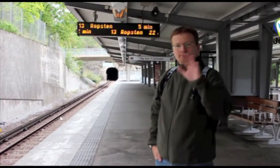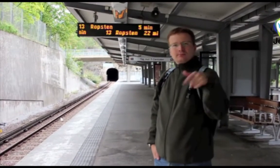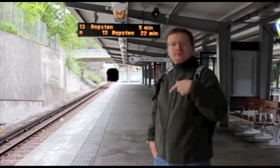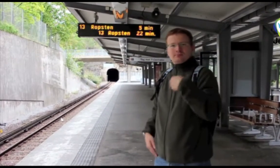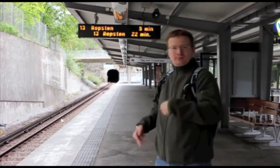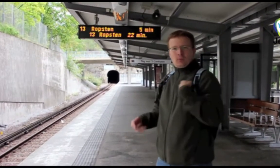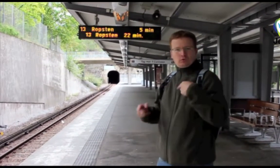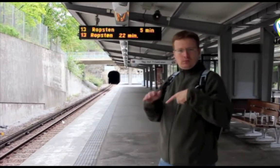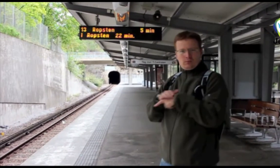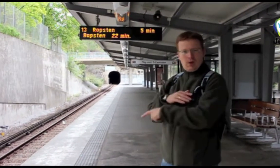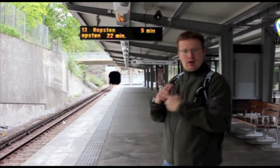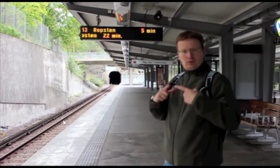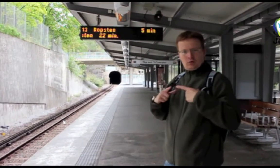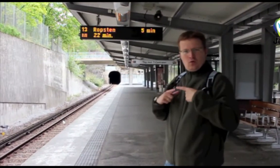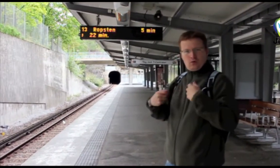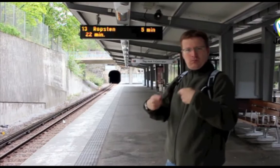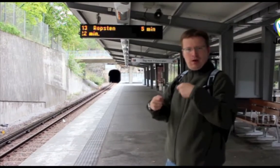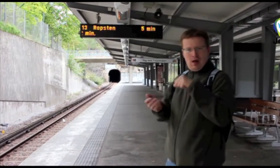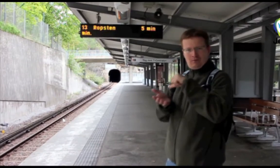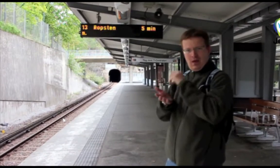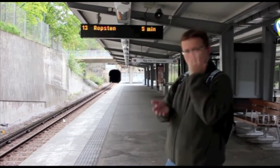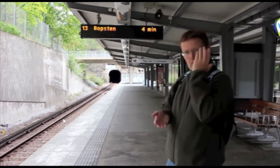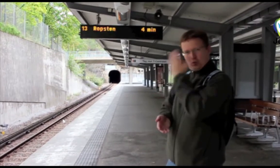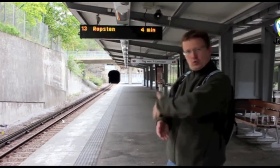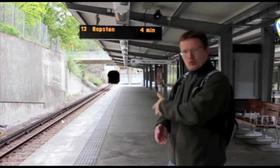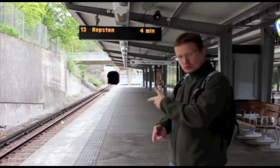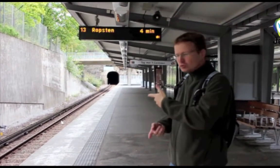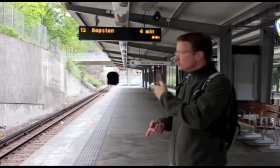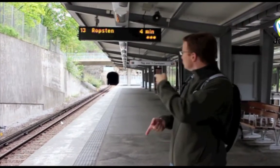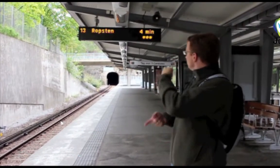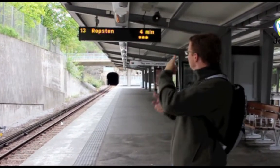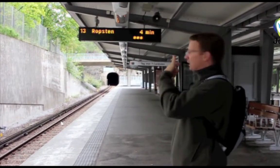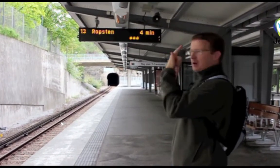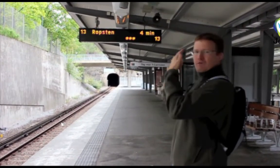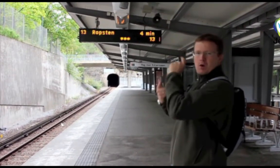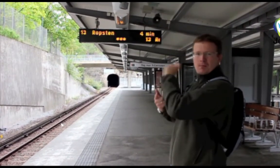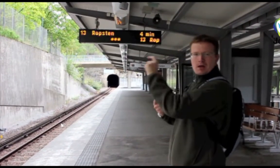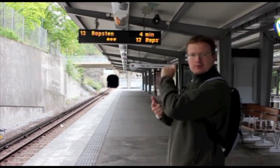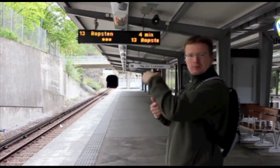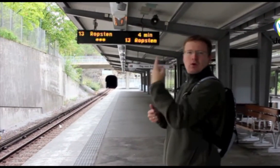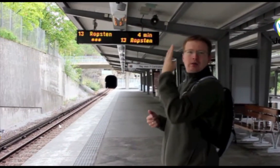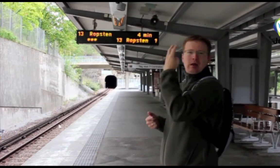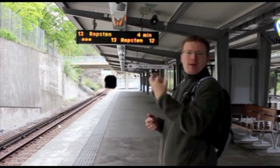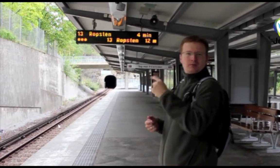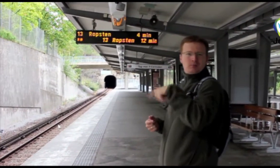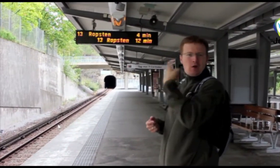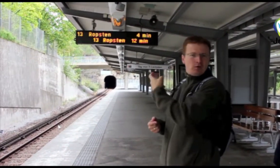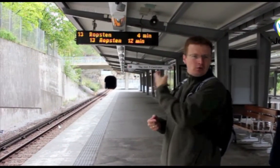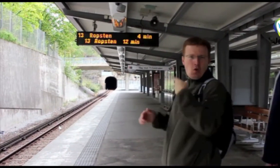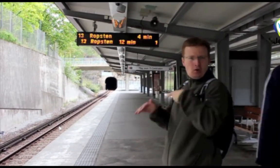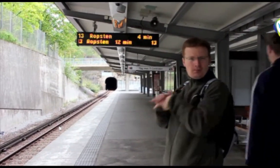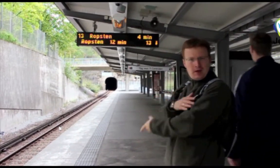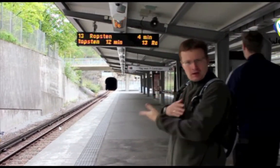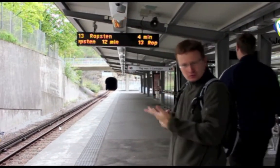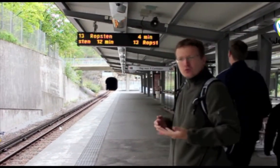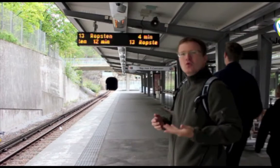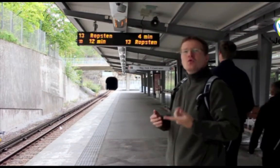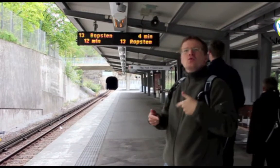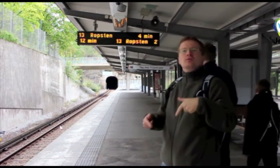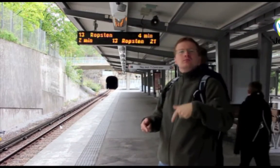Most metróra várunk éppen, ami a belvárosba visz. Ez itt az információs tábla. Kiírja, hogy 4 perc múlva jön a metró.